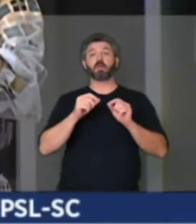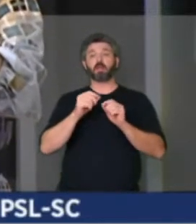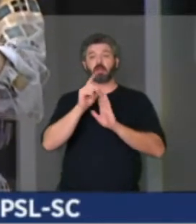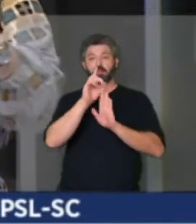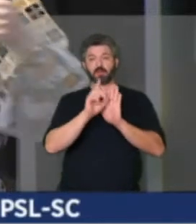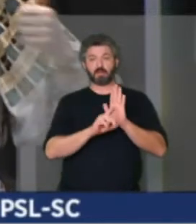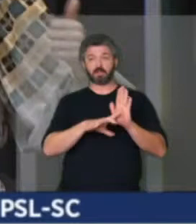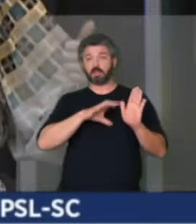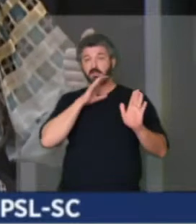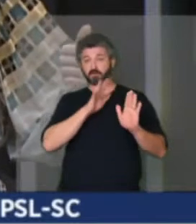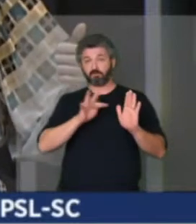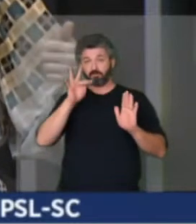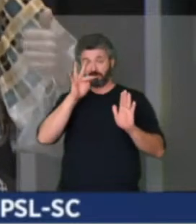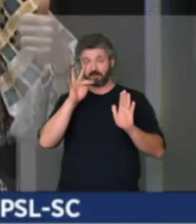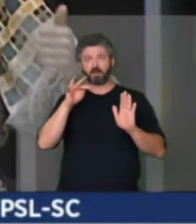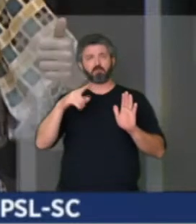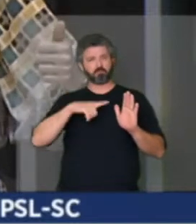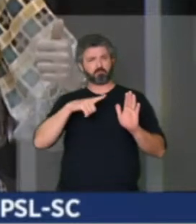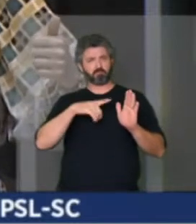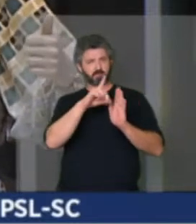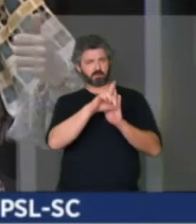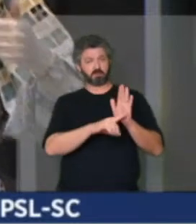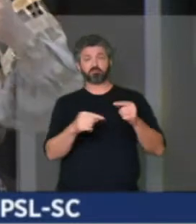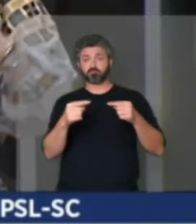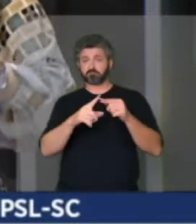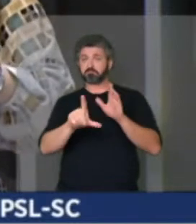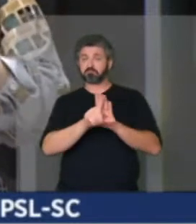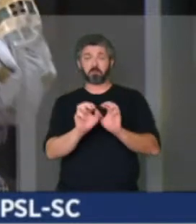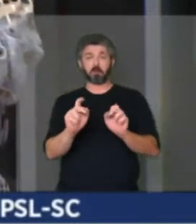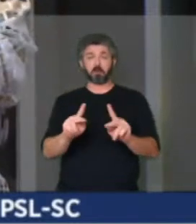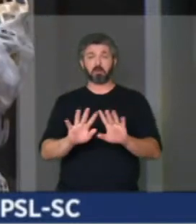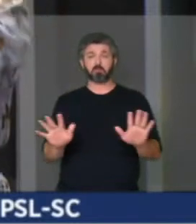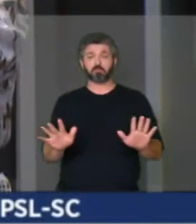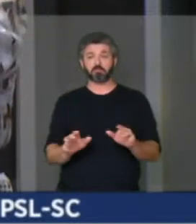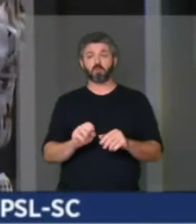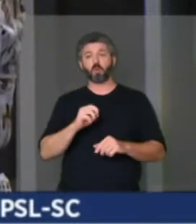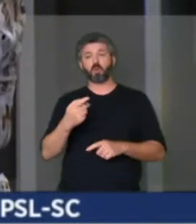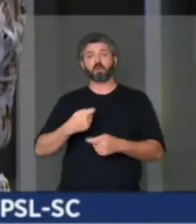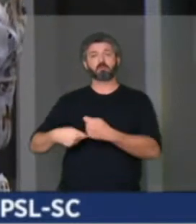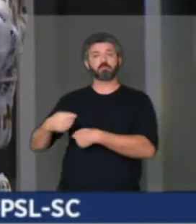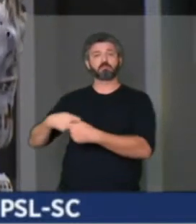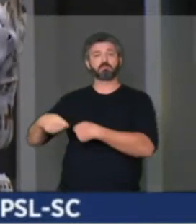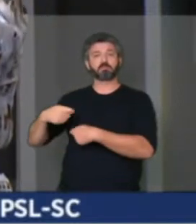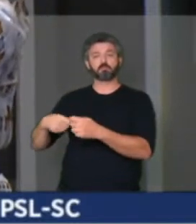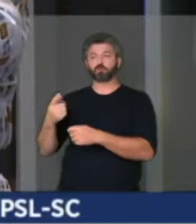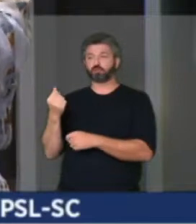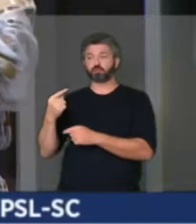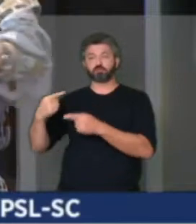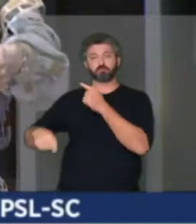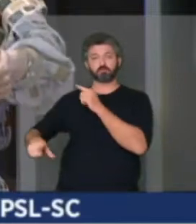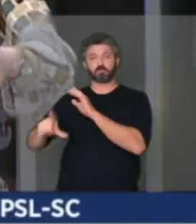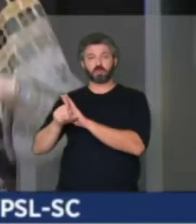ESTÁ DECLARADO, LOGO É LEGAL OU MOVIMENTAR RECURSOS DE ORIGEM ILÍCITA O QUE NÃO É O CASO TAMBÉM. ENTÃO... AQUI OS ADVOGADOS... DO MINISTRO